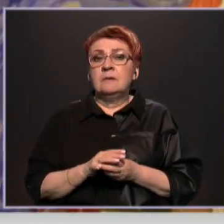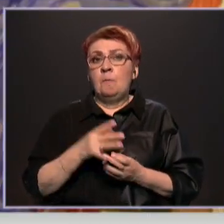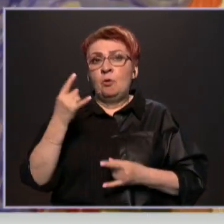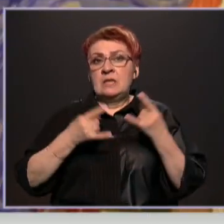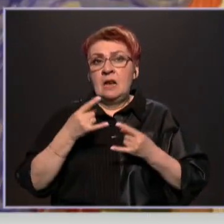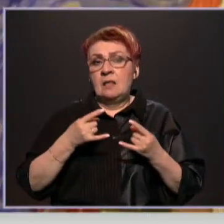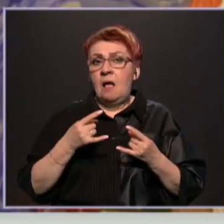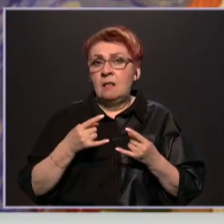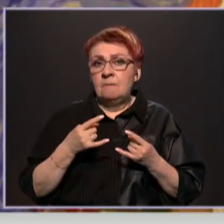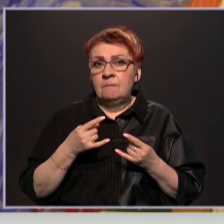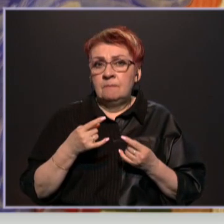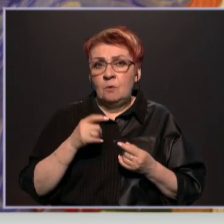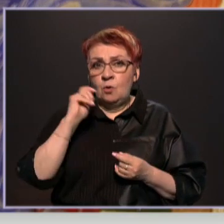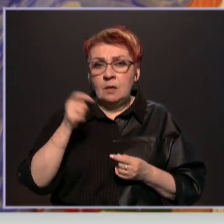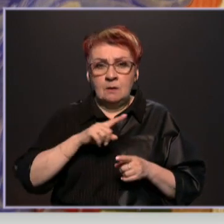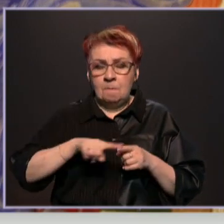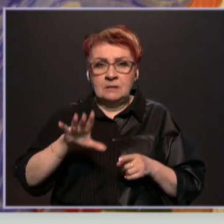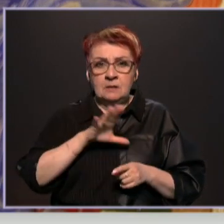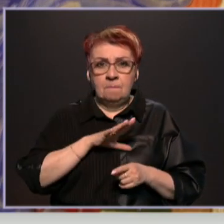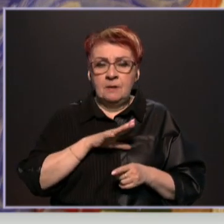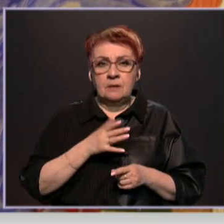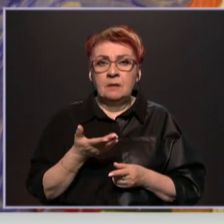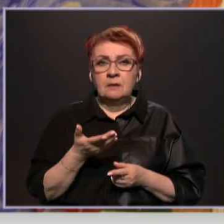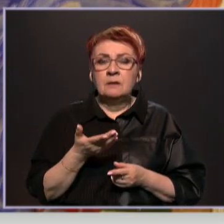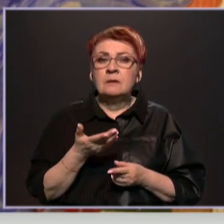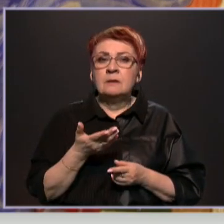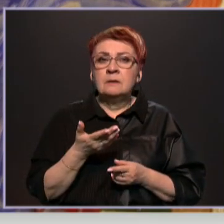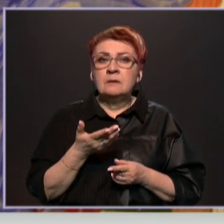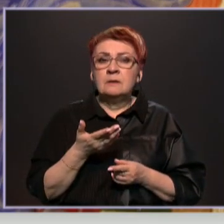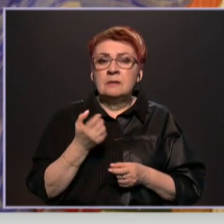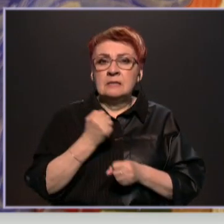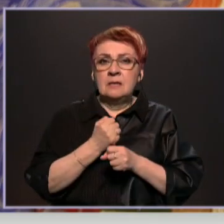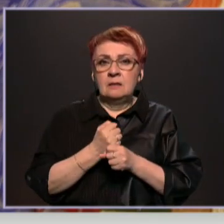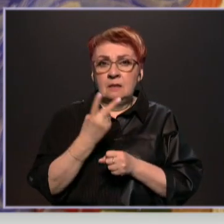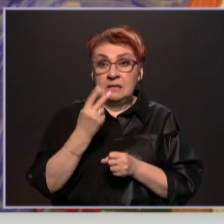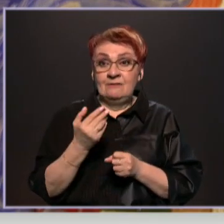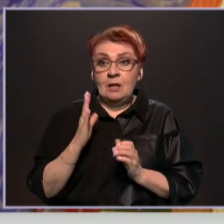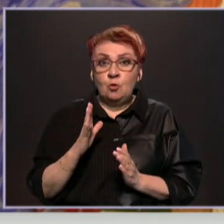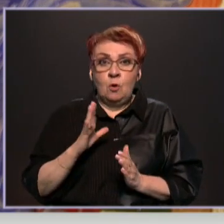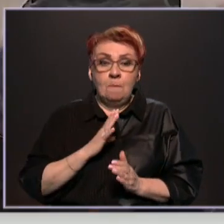быстро было это сделано потому что буквально 2 дня до этого мы были в этом подразделении проводили